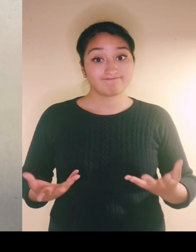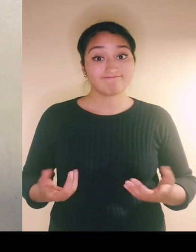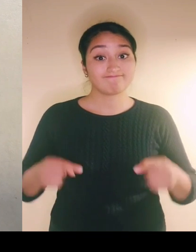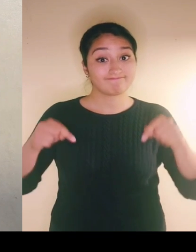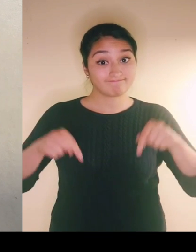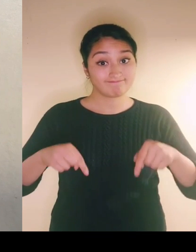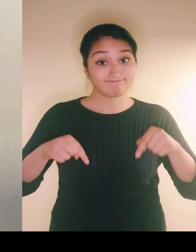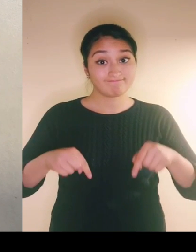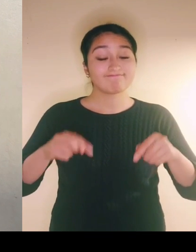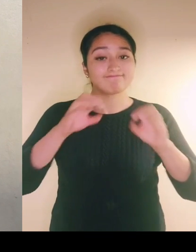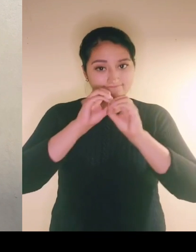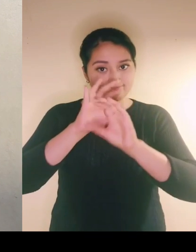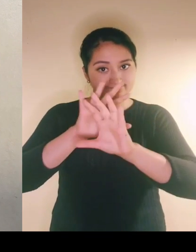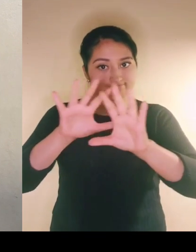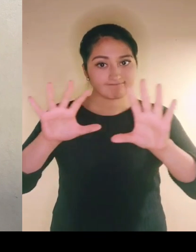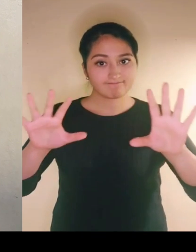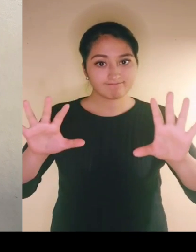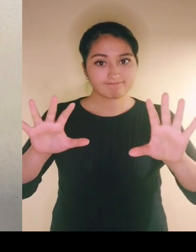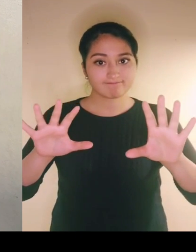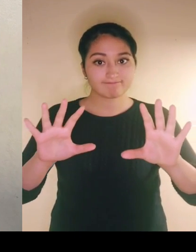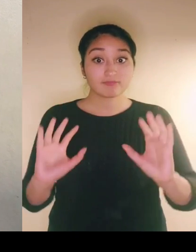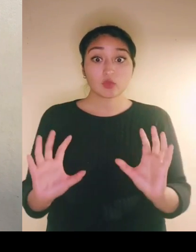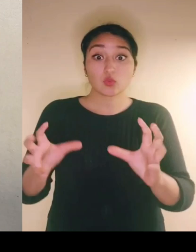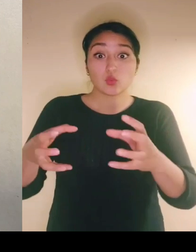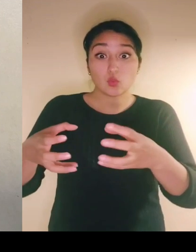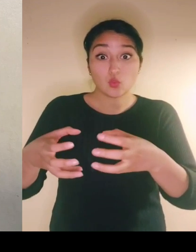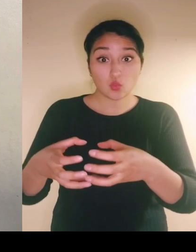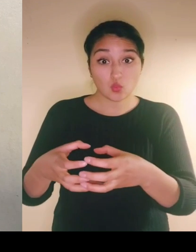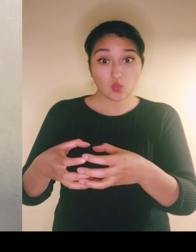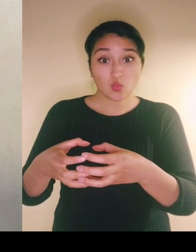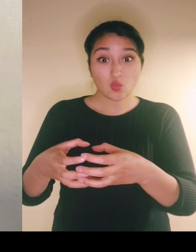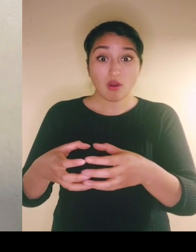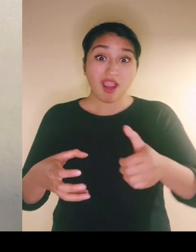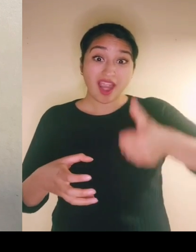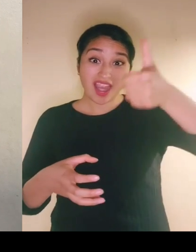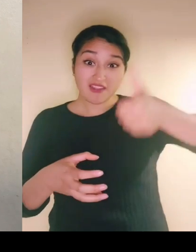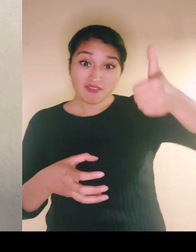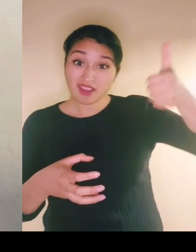Es por ello que exhortamos al Congreso de la República